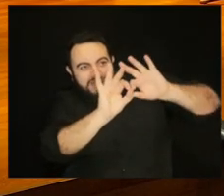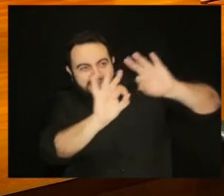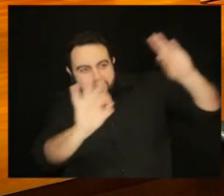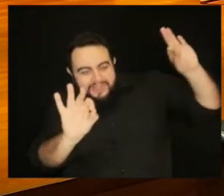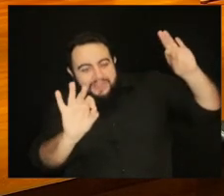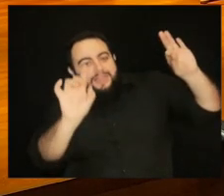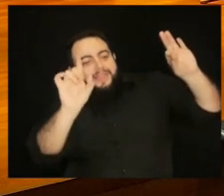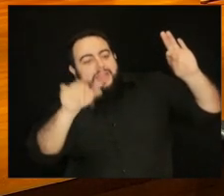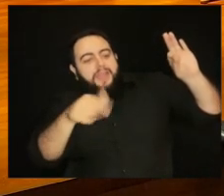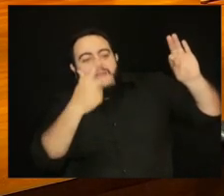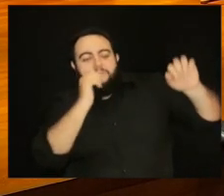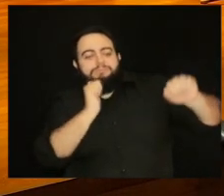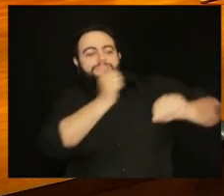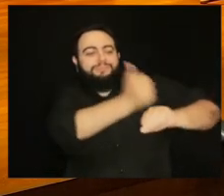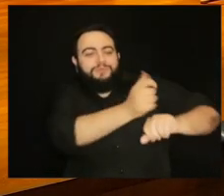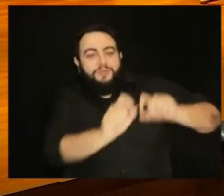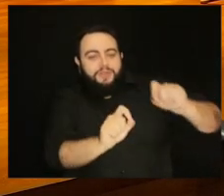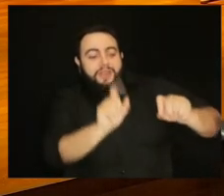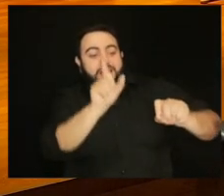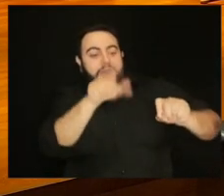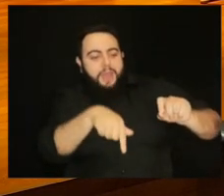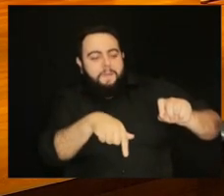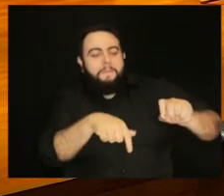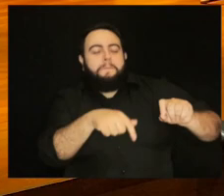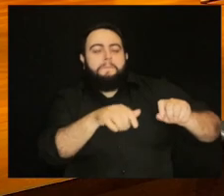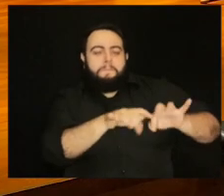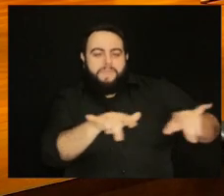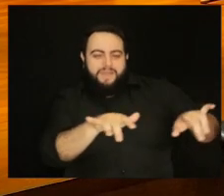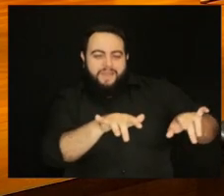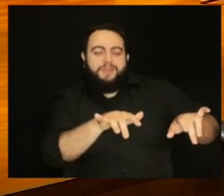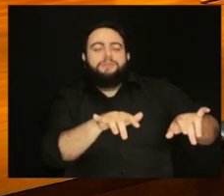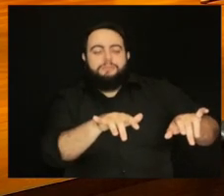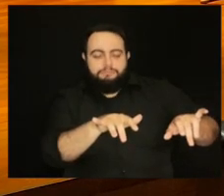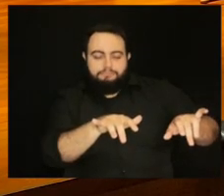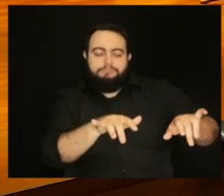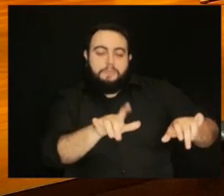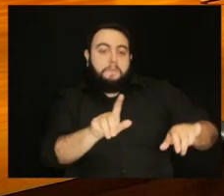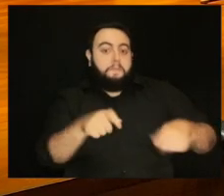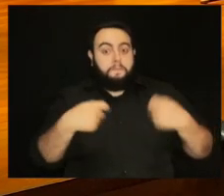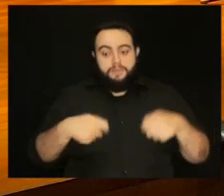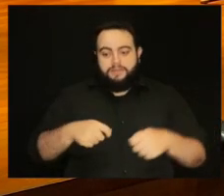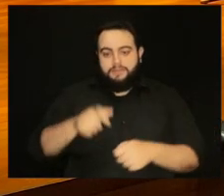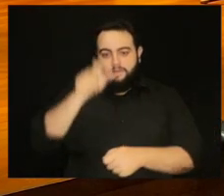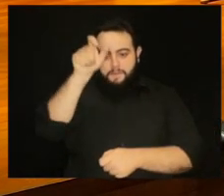de ouvir música, e alguém precisava tocar esse piano e alguém precisava compor essas